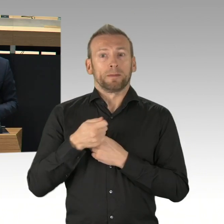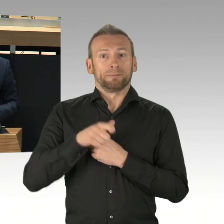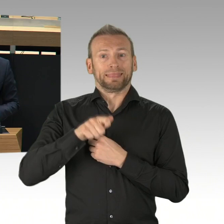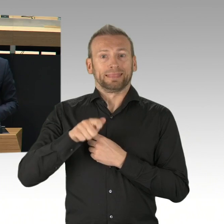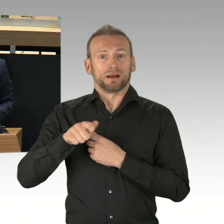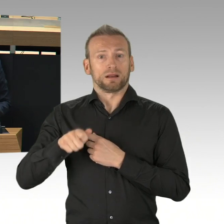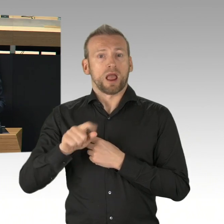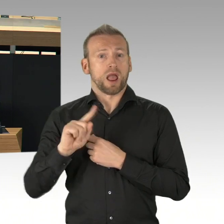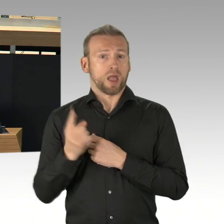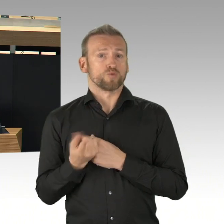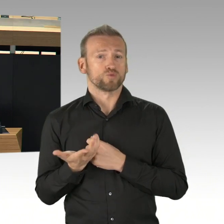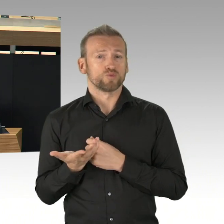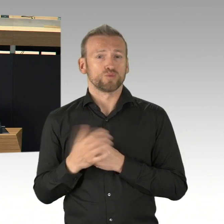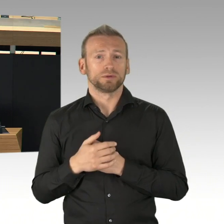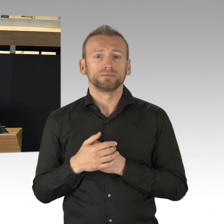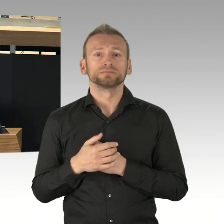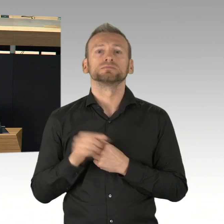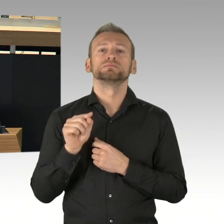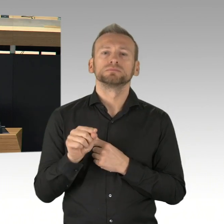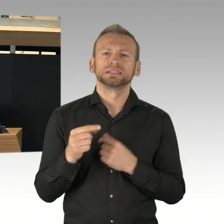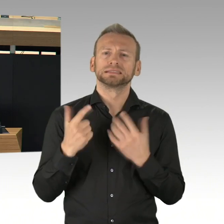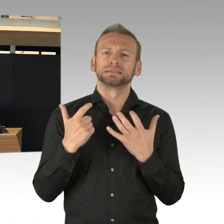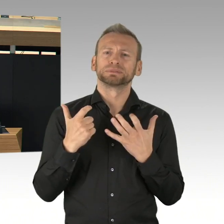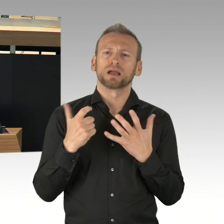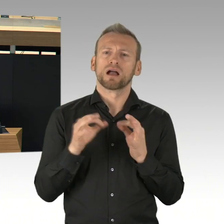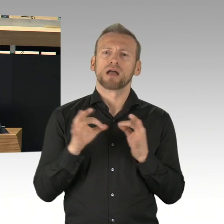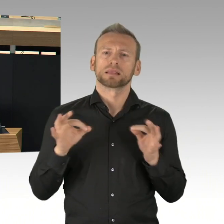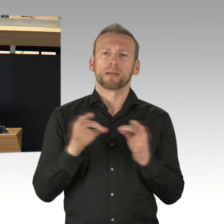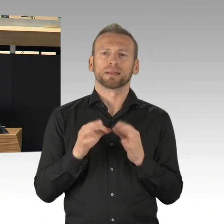dass wir in allen Preissegmenten in Berlin tatsächlich Wohnraum brauchen.